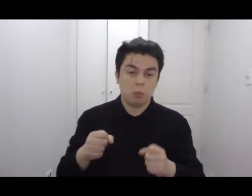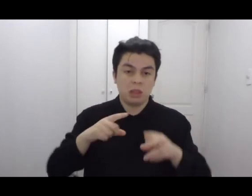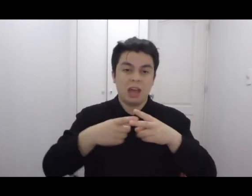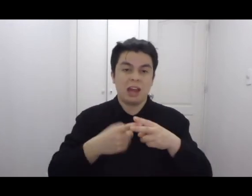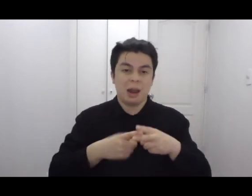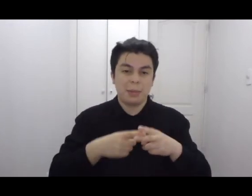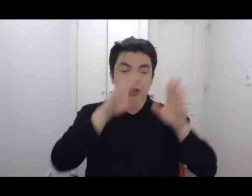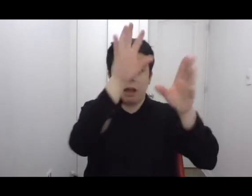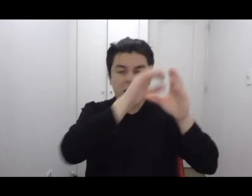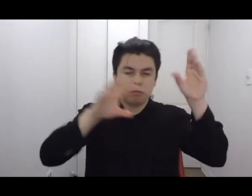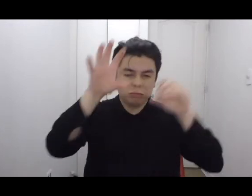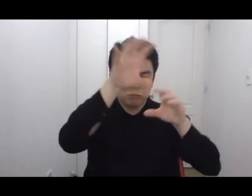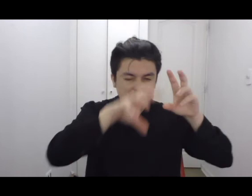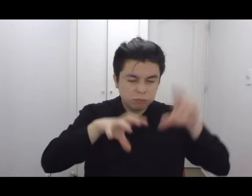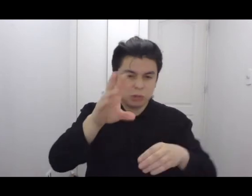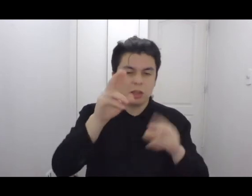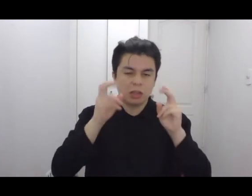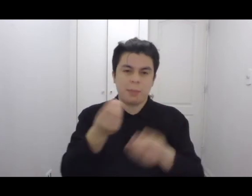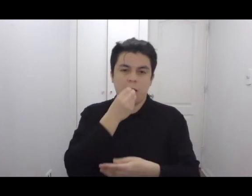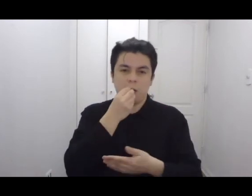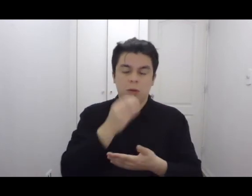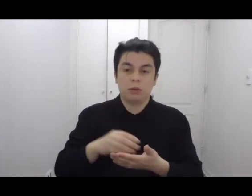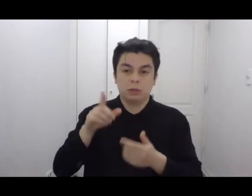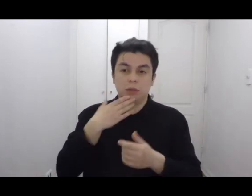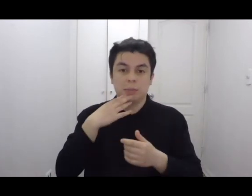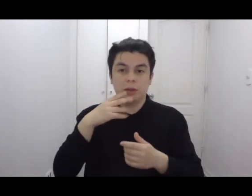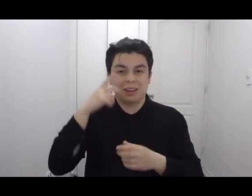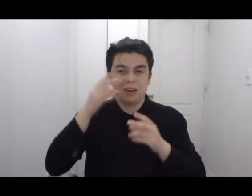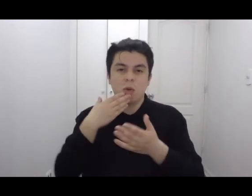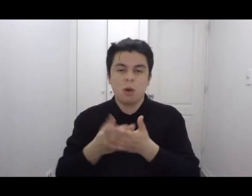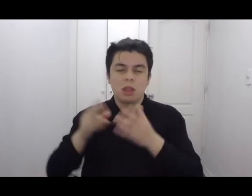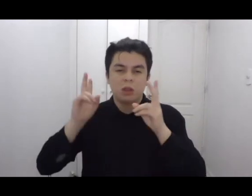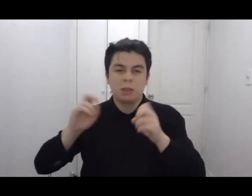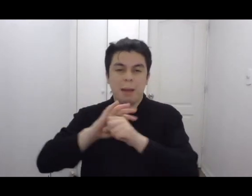el tema de la alimentación y que también se ha potenciado caleta el elige vivir sano